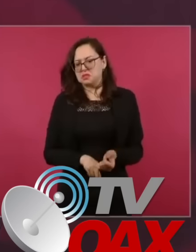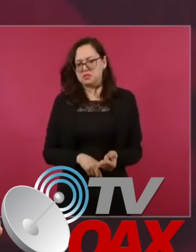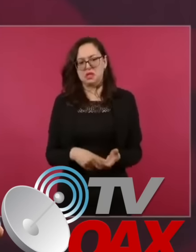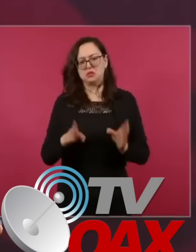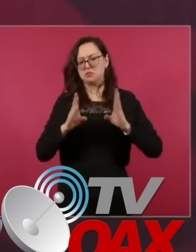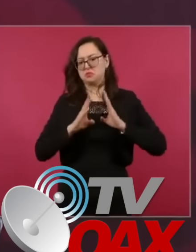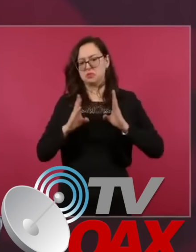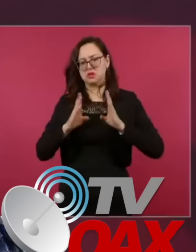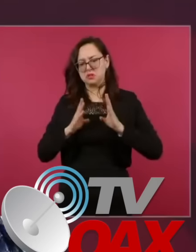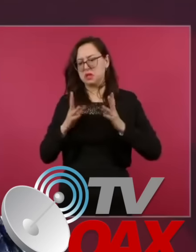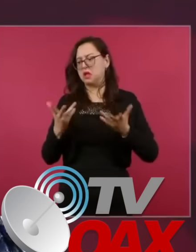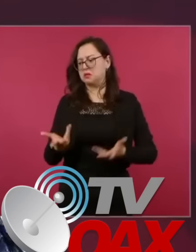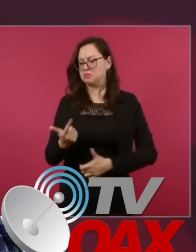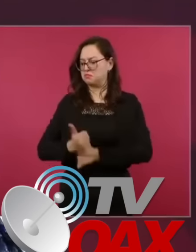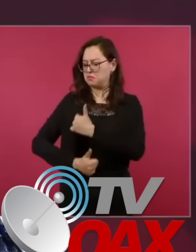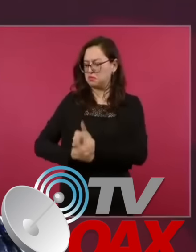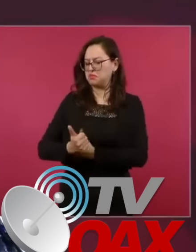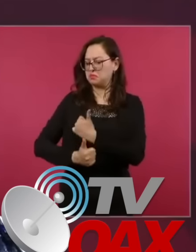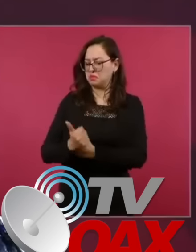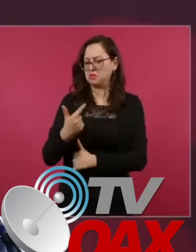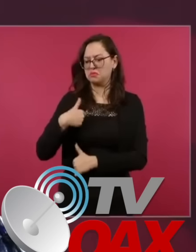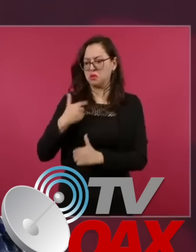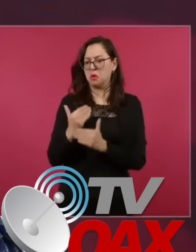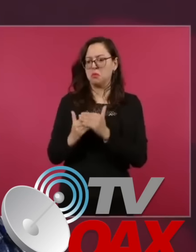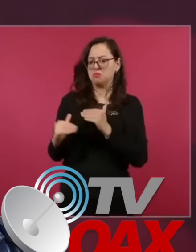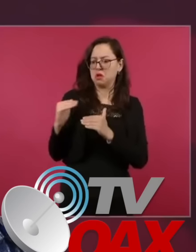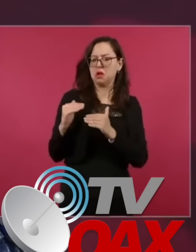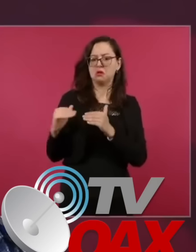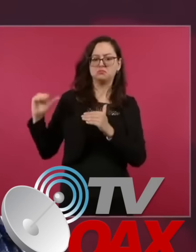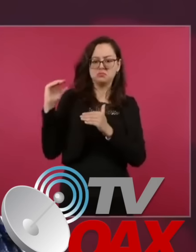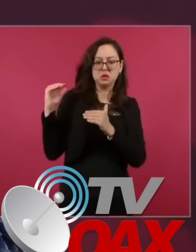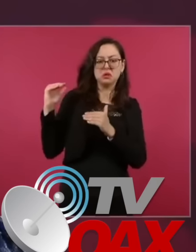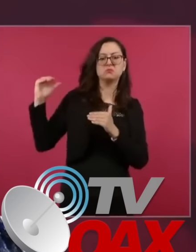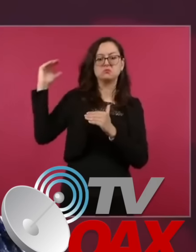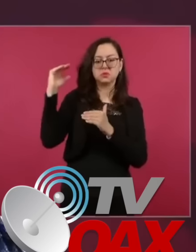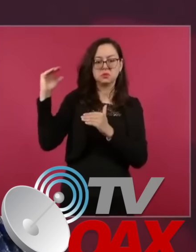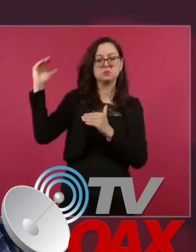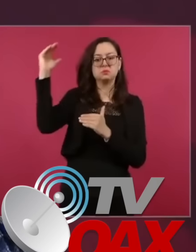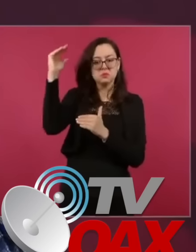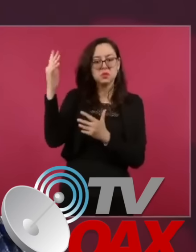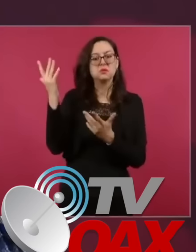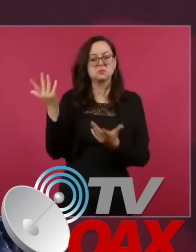especial general y la superior posteriormente en el momento que que me correspondía como